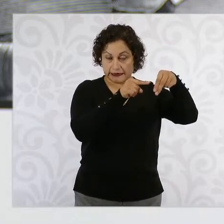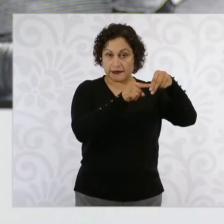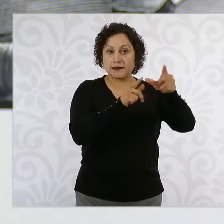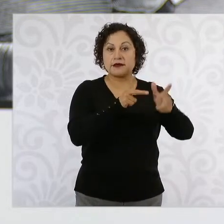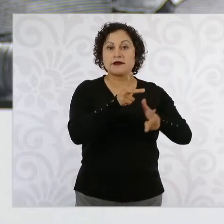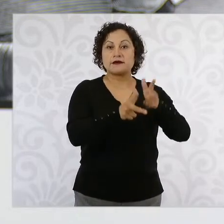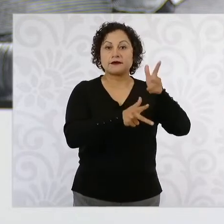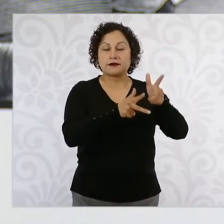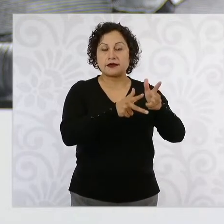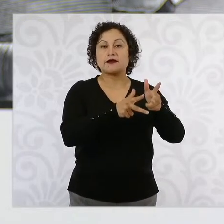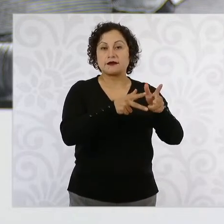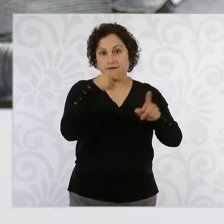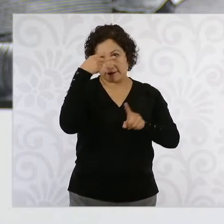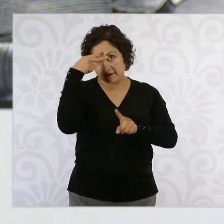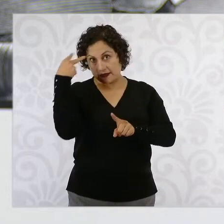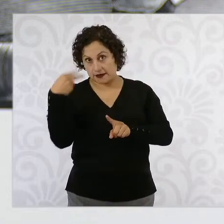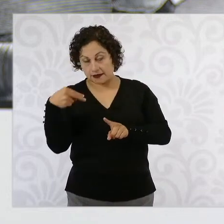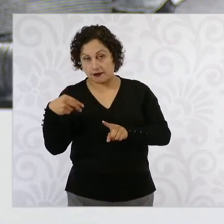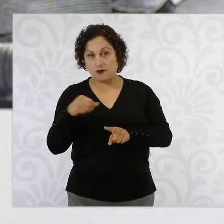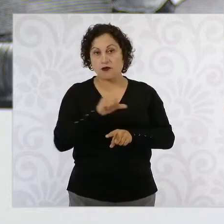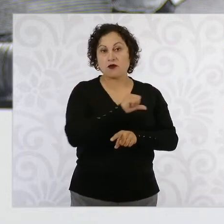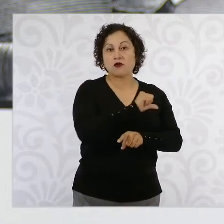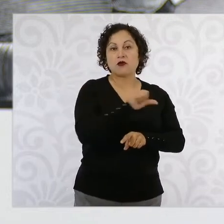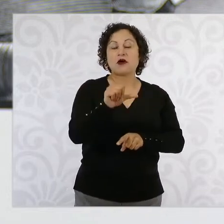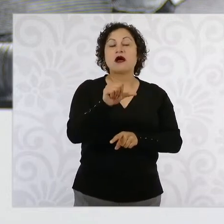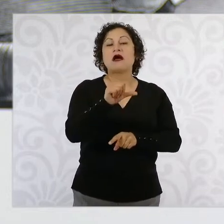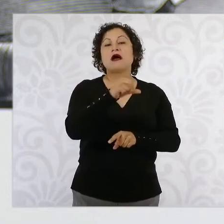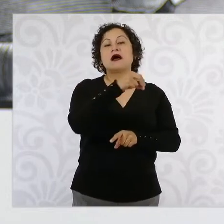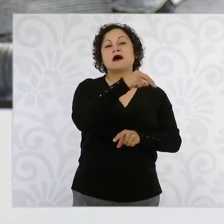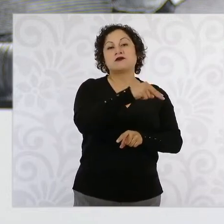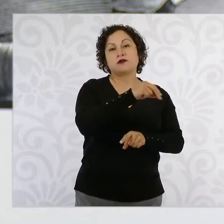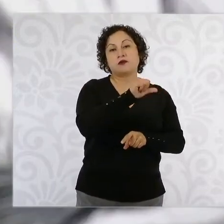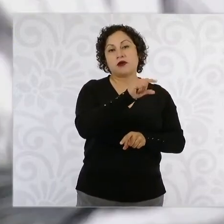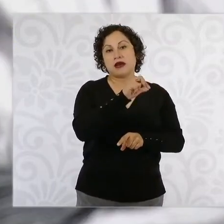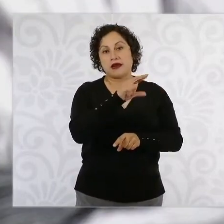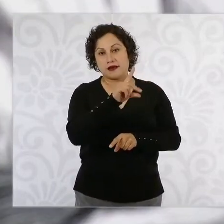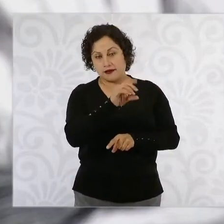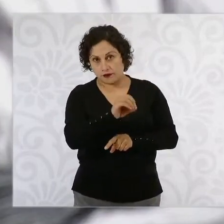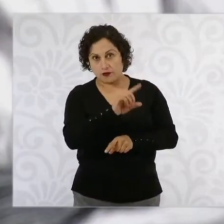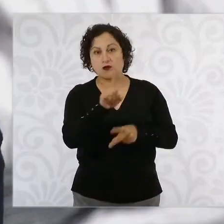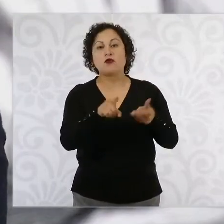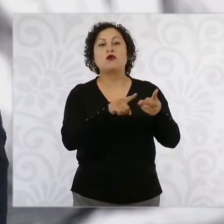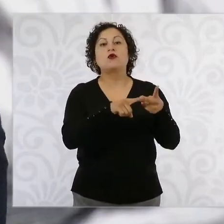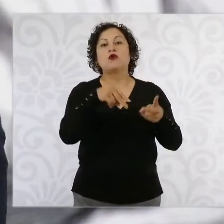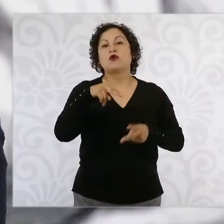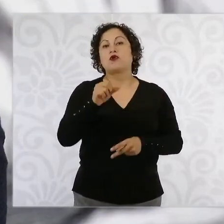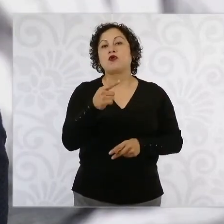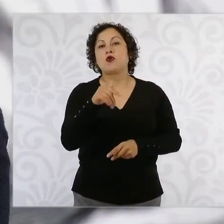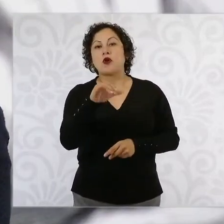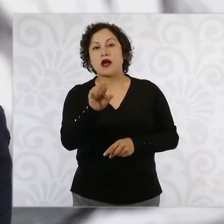Nuevo Laredo y el México Nogales que el próximo año inician su construcción inicia en abril del